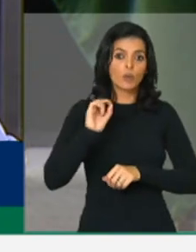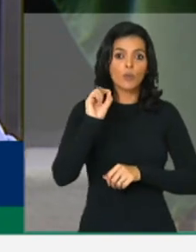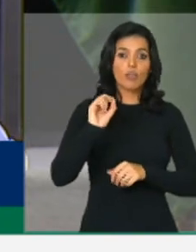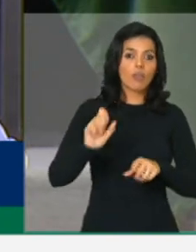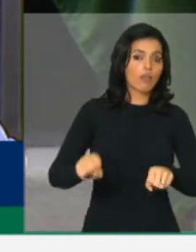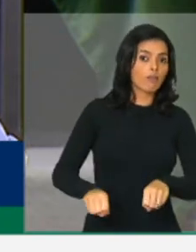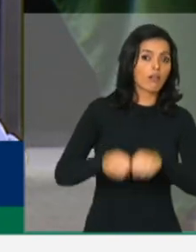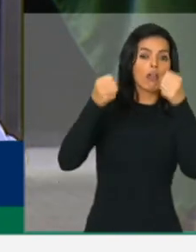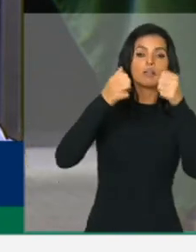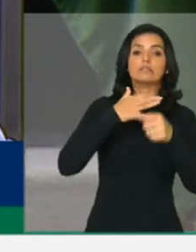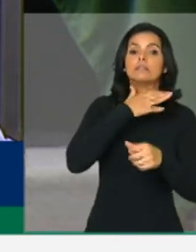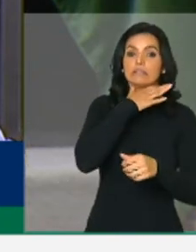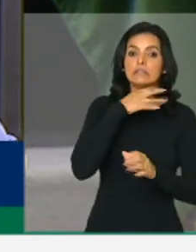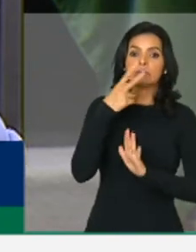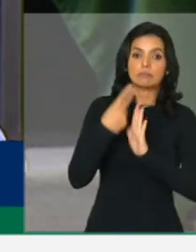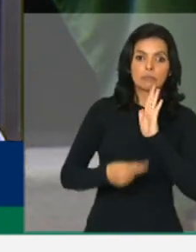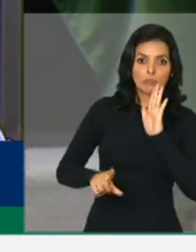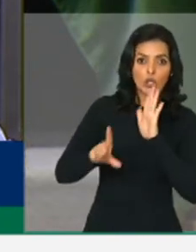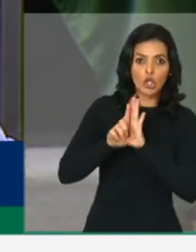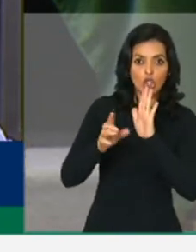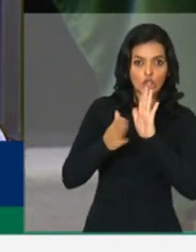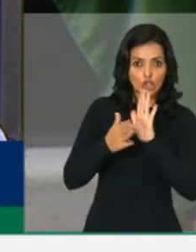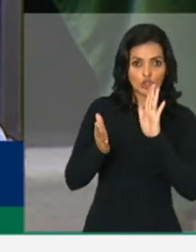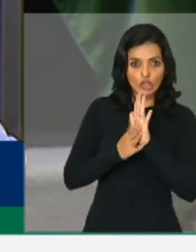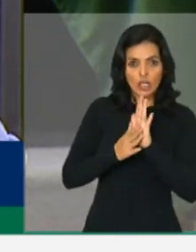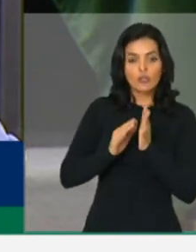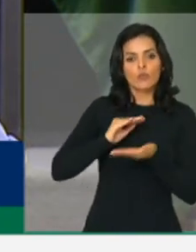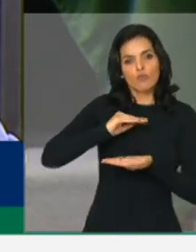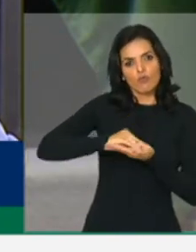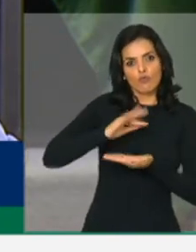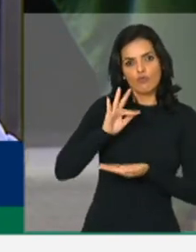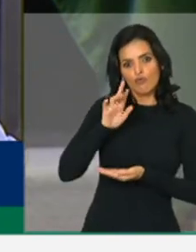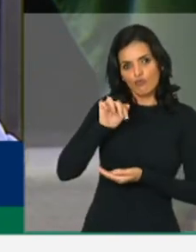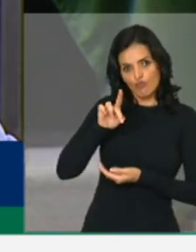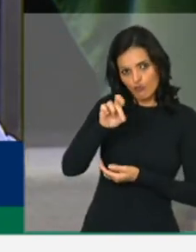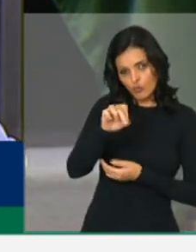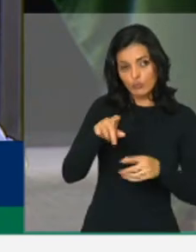JUDICIAIS E INDENIZAÇÕES AOS BENEFICIÁRIOS, BANCOS OPERADORES, SÓCIOS COTISTAS EM RAZÃO DA INAÇÃO DA